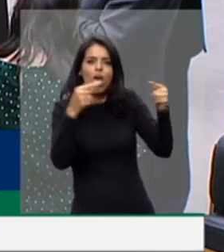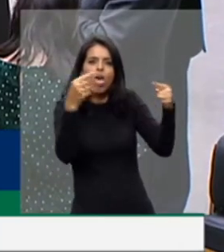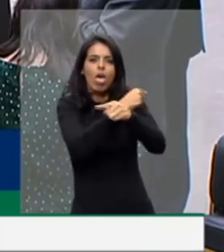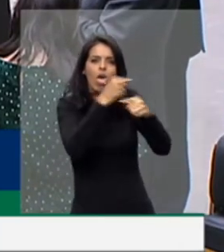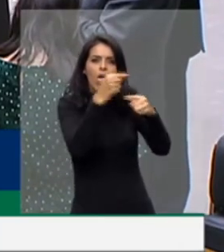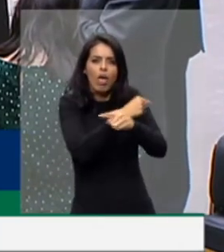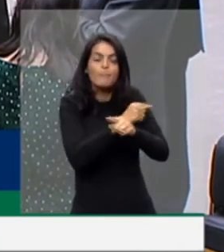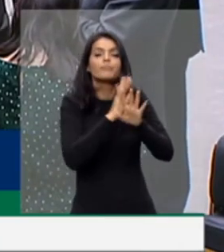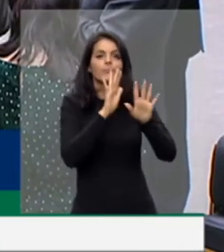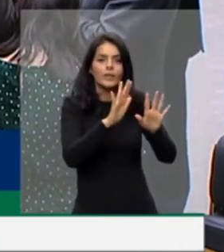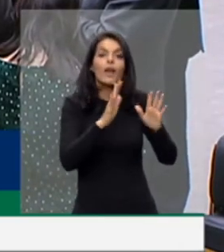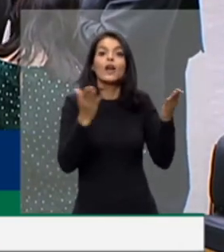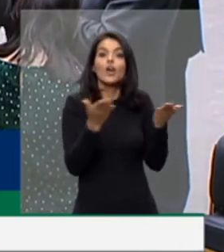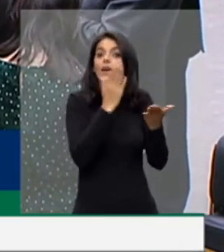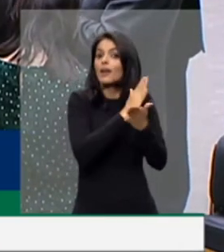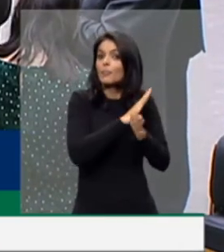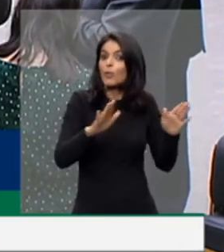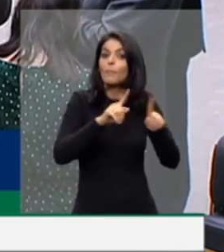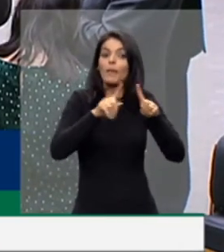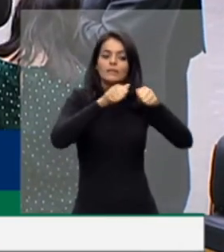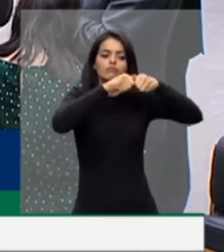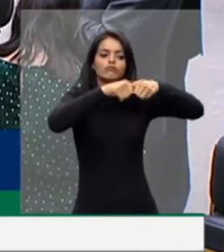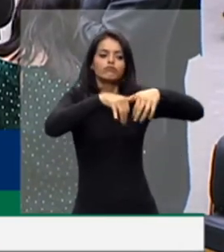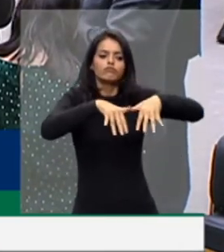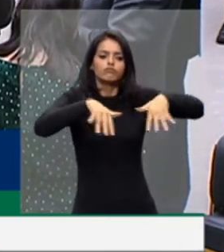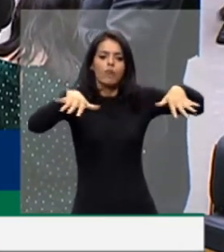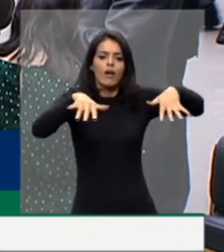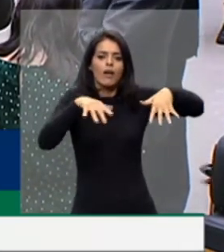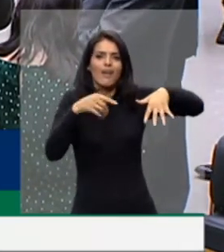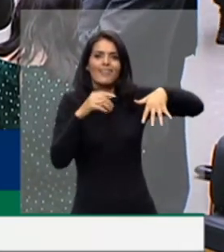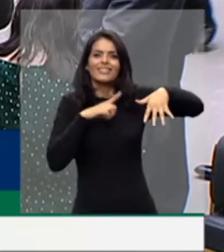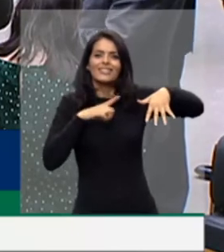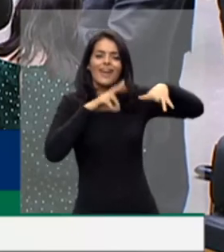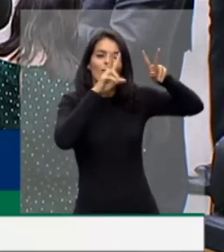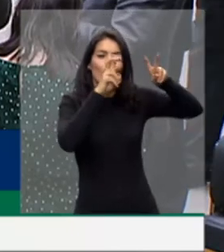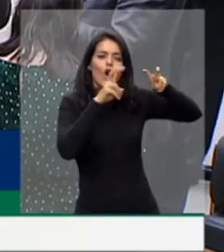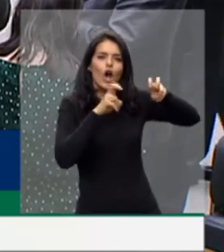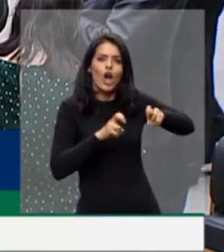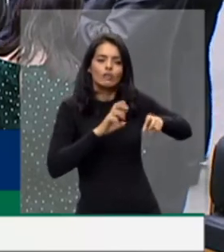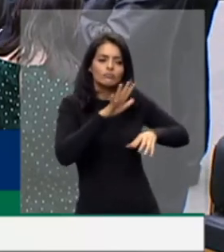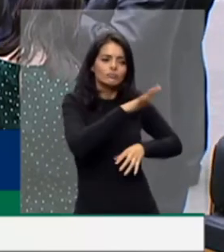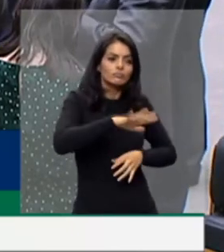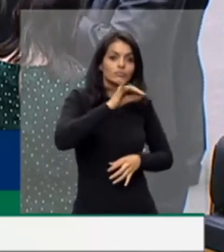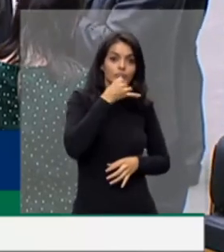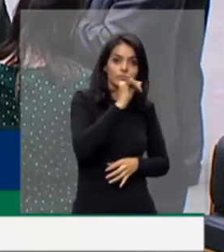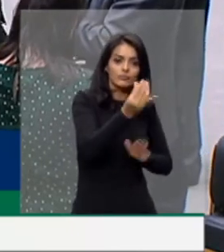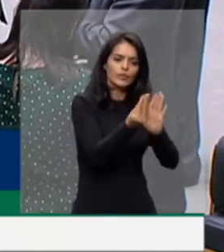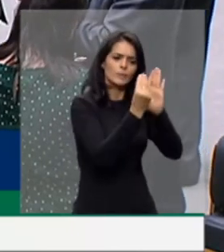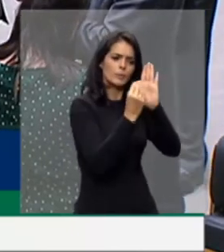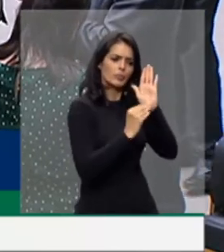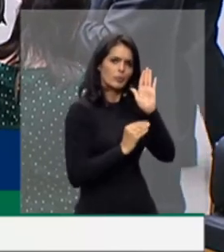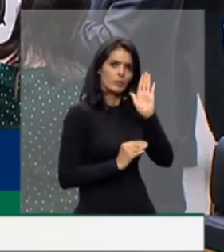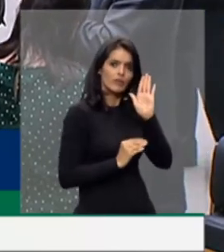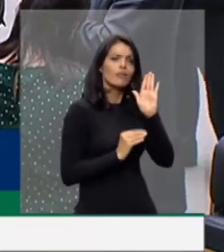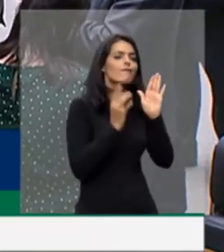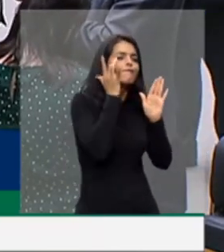ELÉTRICO, QUE NÃO PODE MAIS JABUTI, COMO JÁ PODE NO PASSADO, UMA MATÉRIA ESTRANHA, MAS TEM, COMO ELA JÁ TEM UM GUARDA-CHUVA AMPLO,